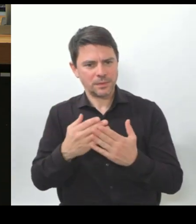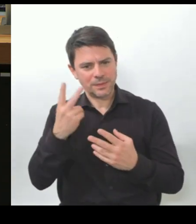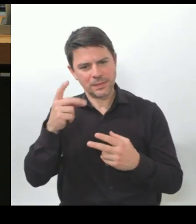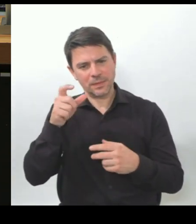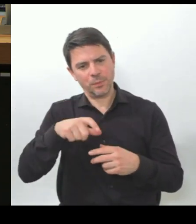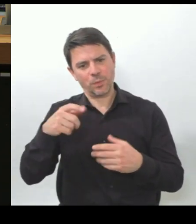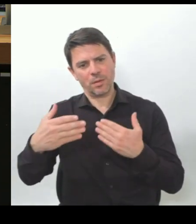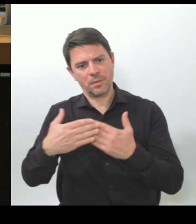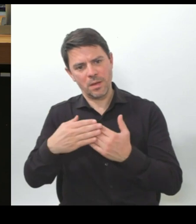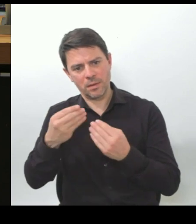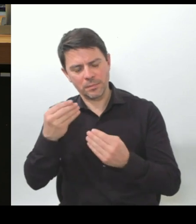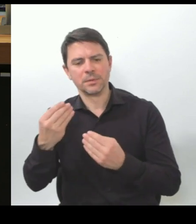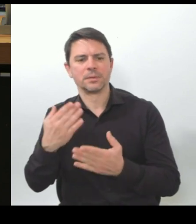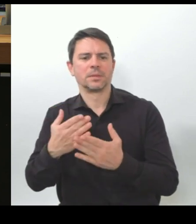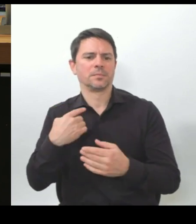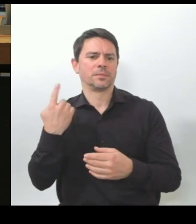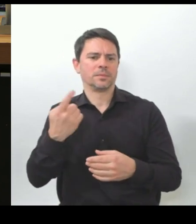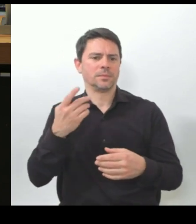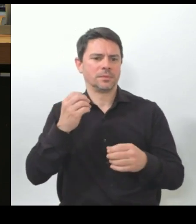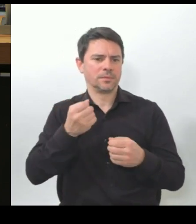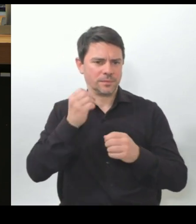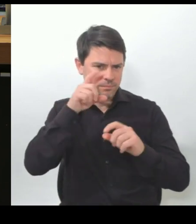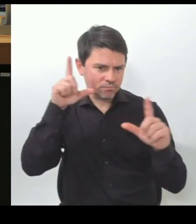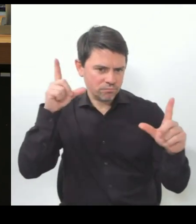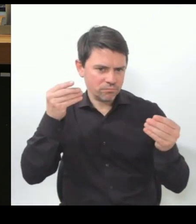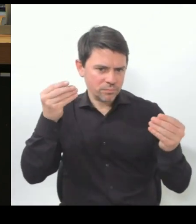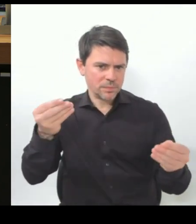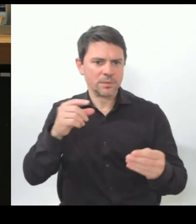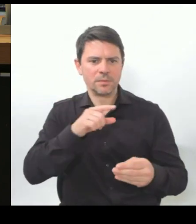interessante Reaktionen, kein Proteststurm, sondern